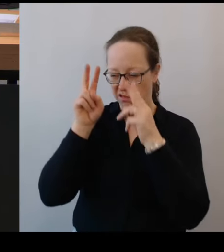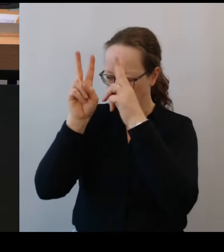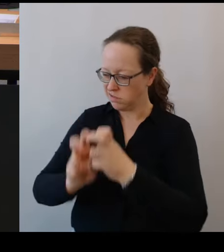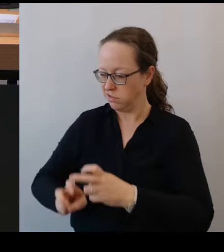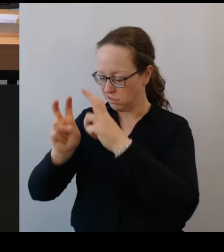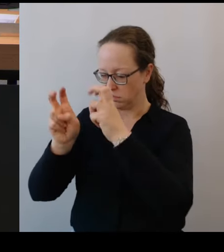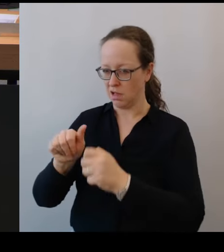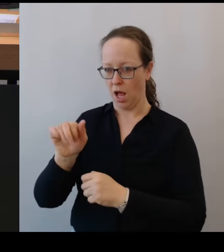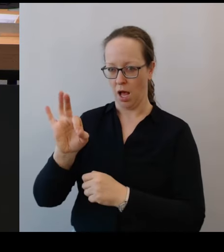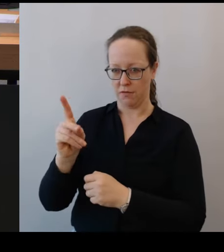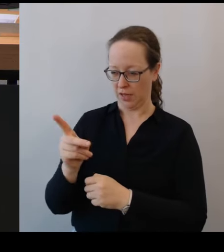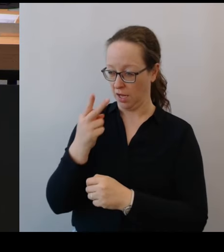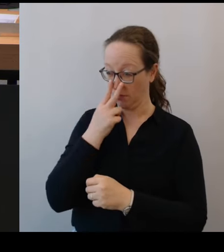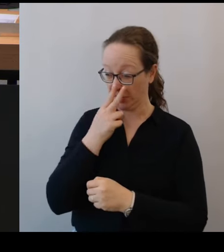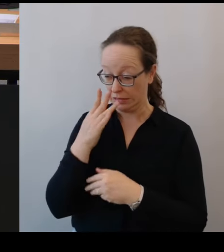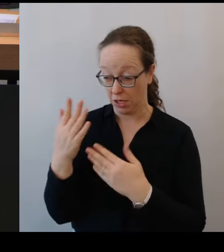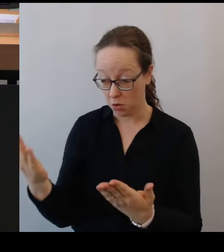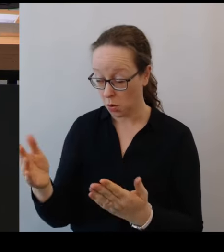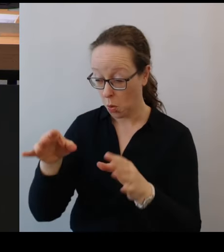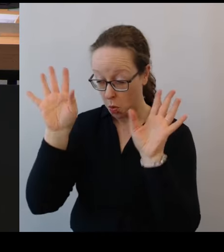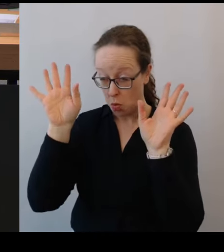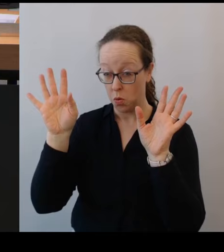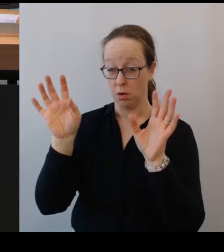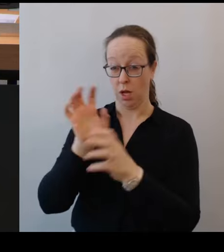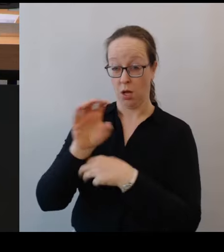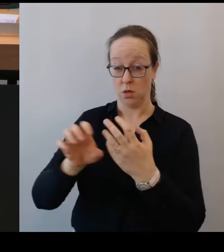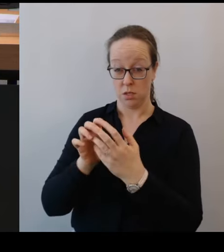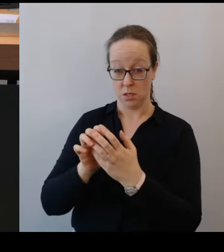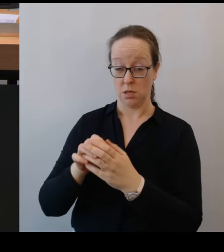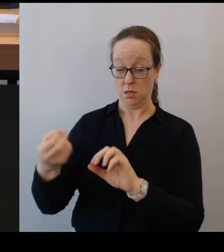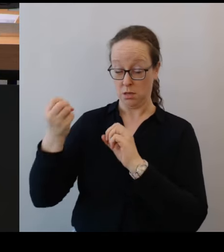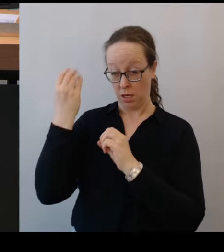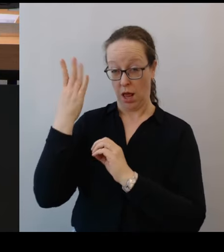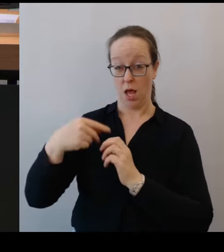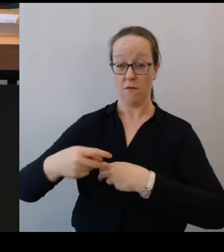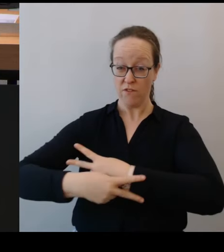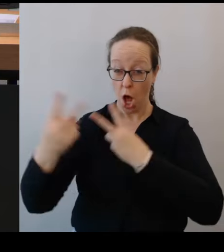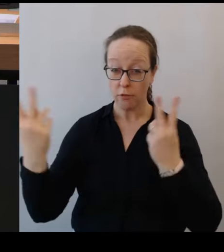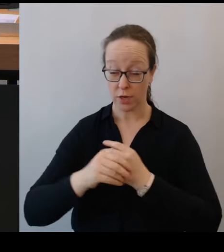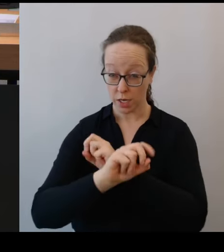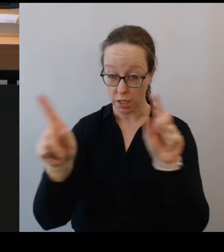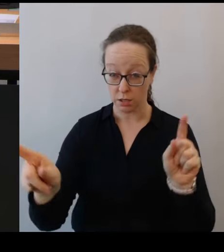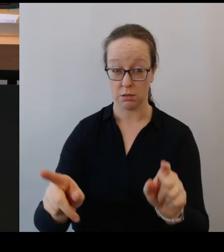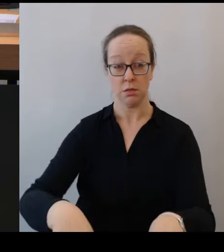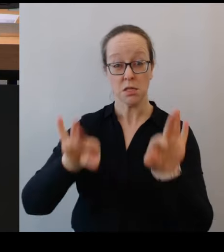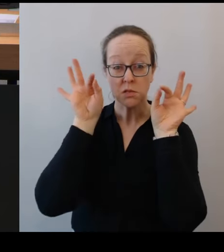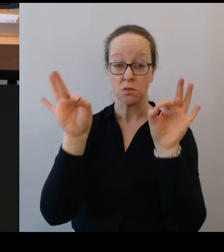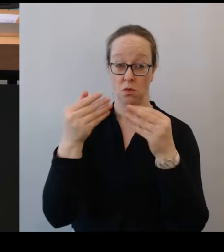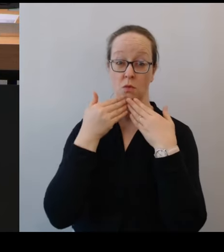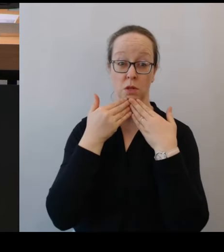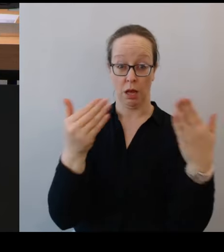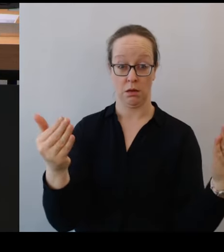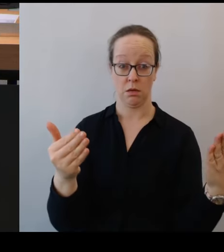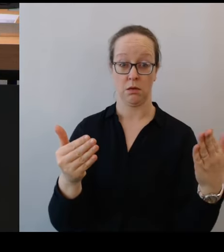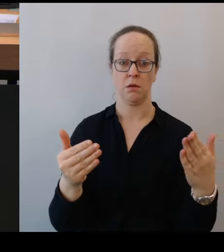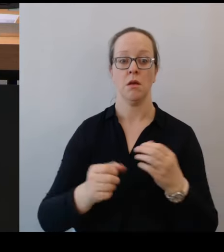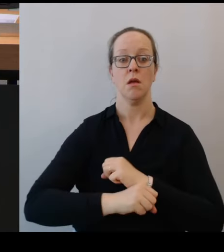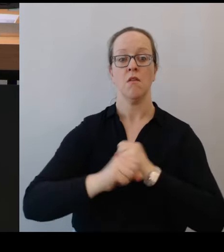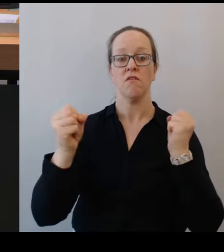Es wundert mich nicht, dass die AfD und andere Rechtsextreme ein Problem mit freien Medien haben. Sie hetzen